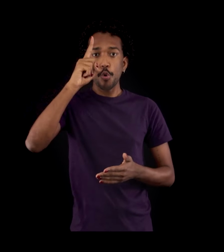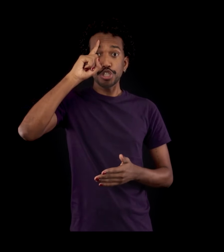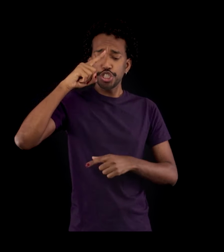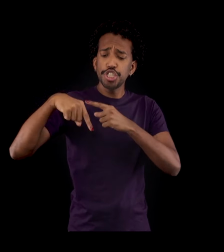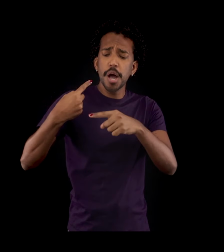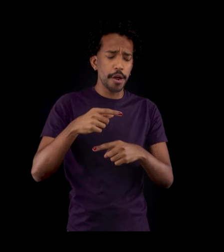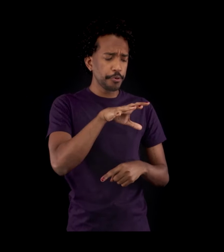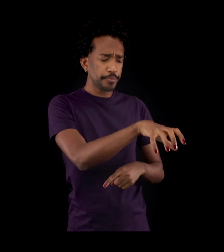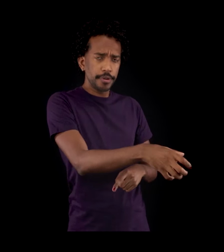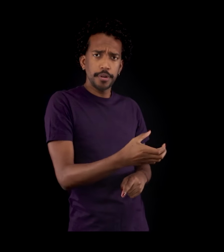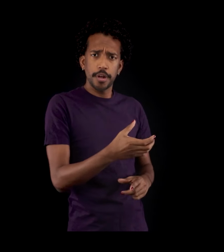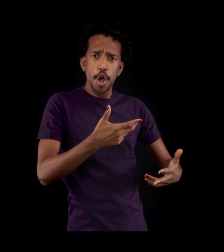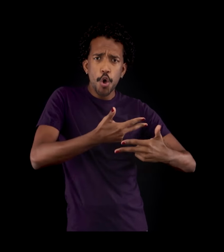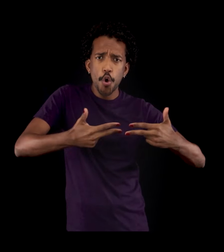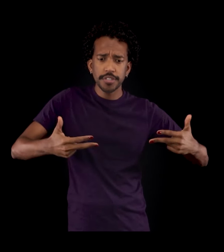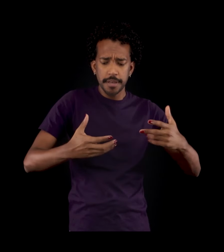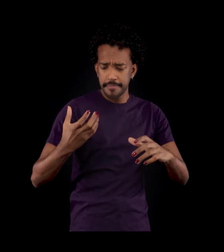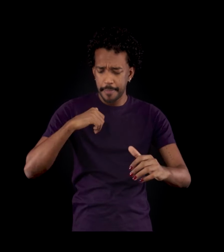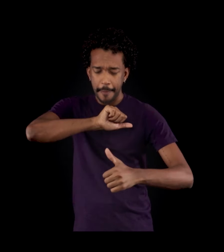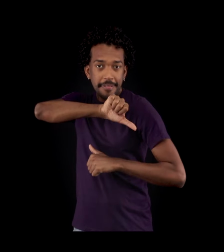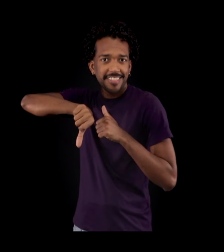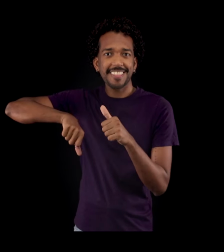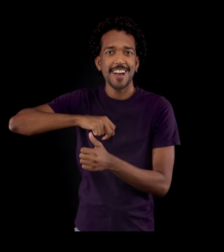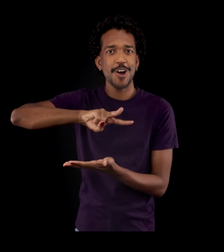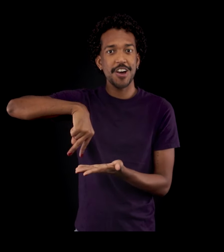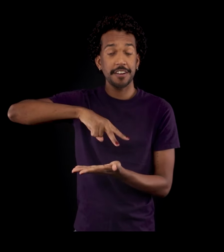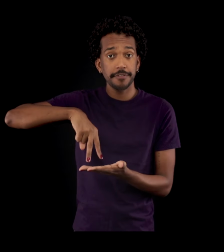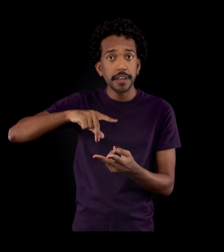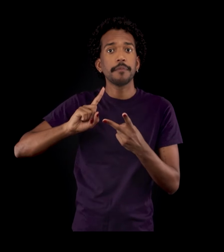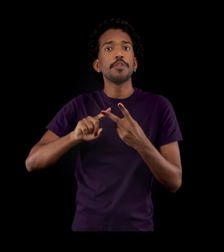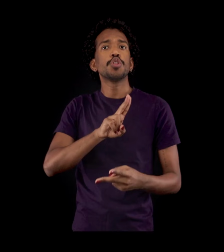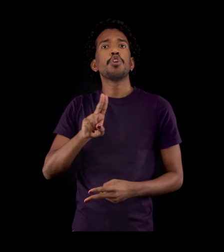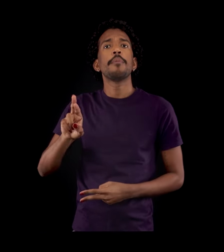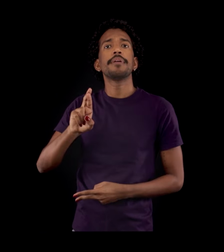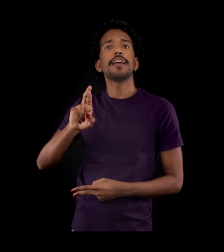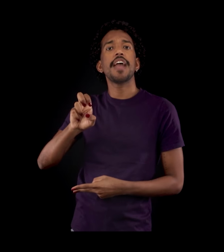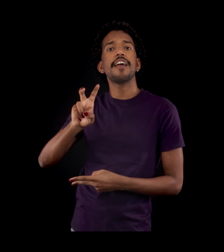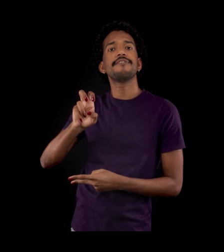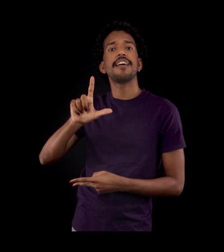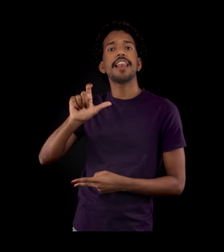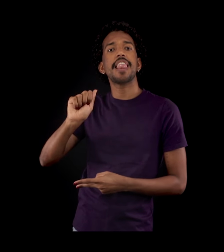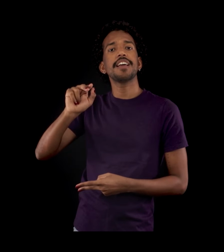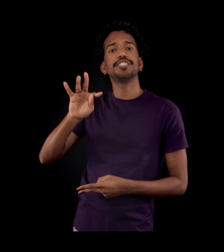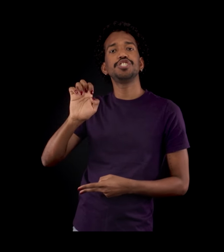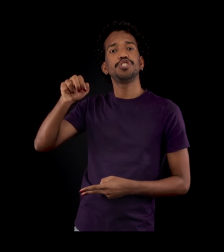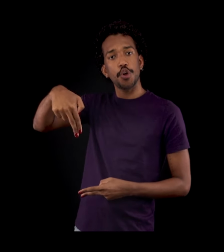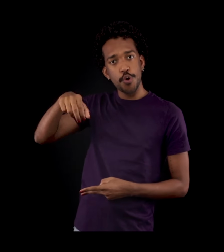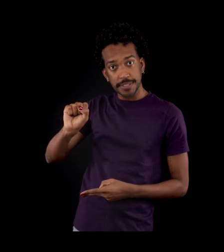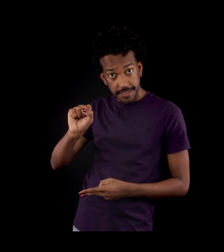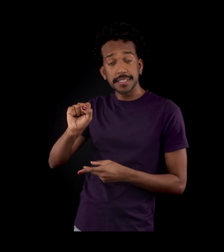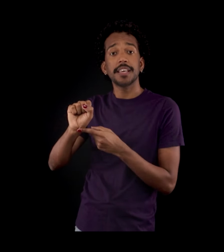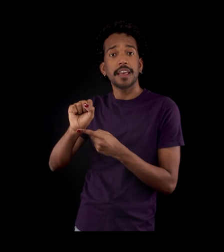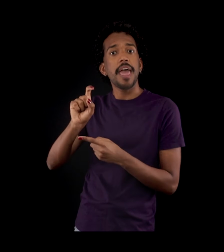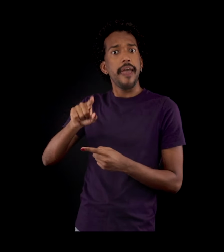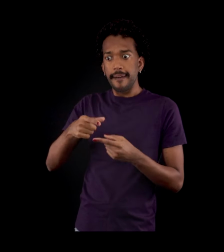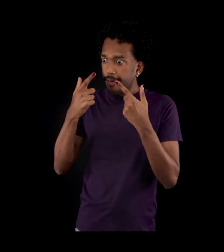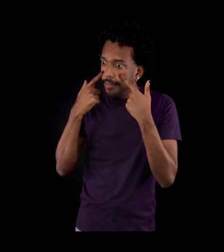reelaborados naquela coreografia, e uma outra que se chama “Revelations”, muito interessante aquela coreografia.